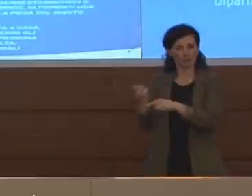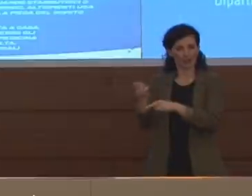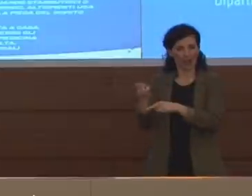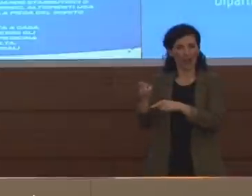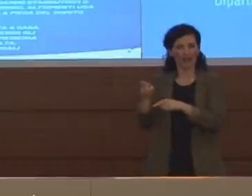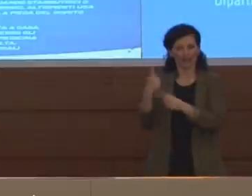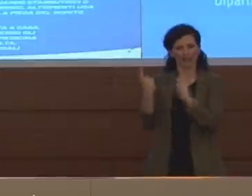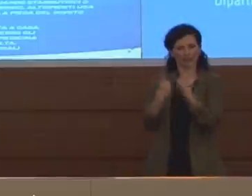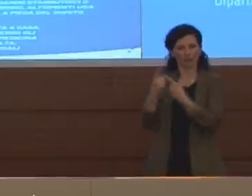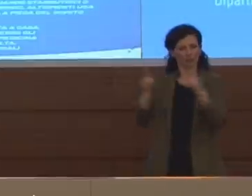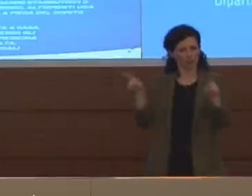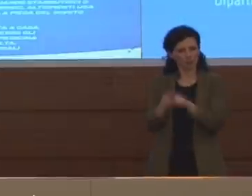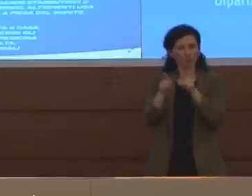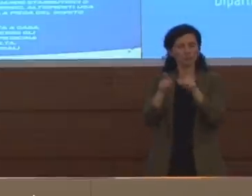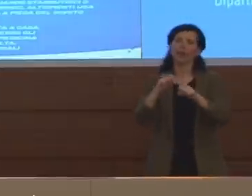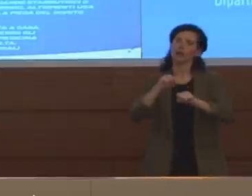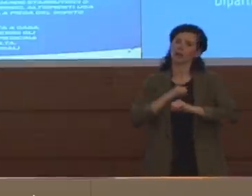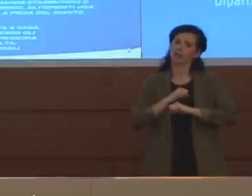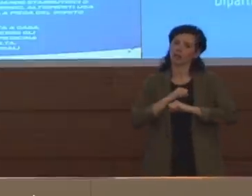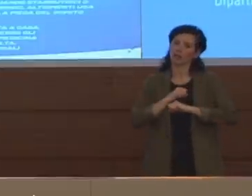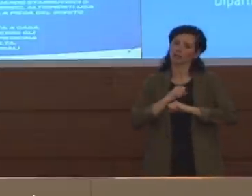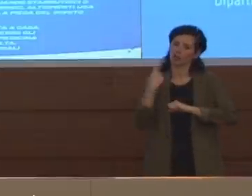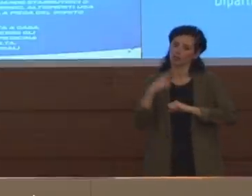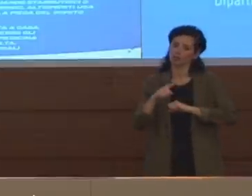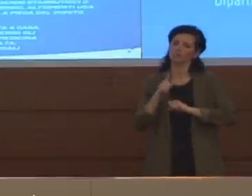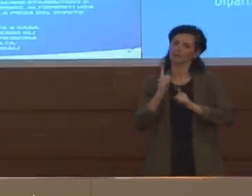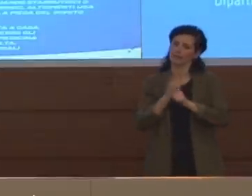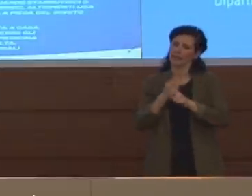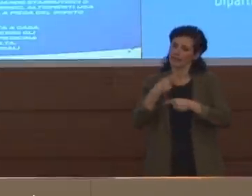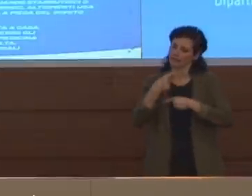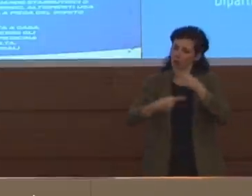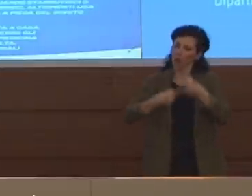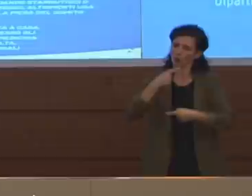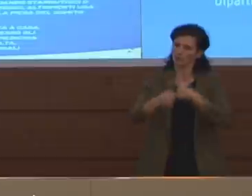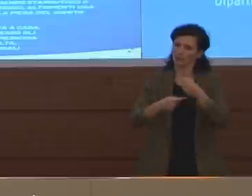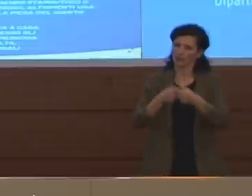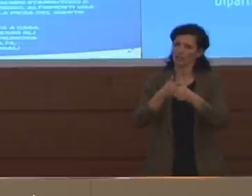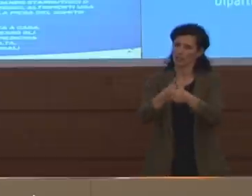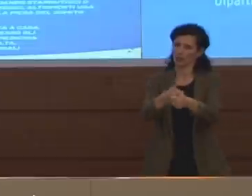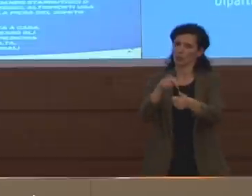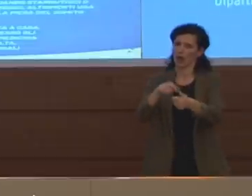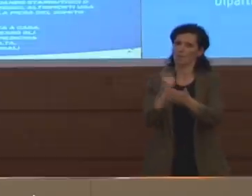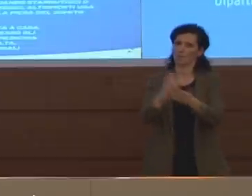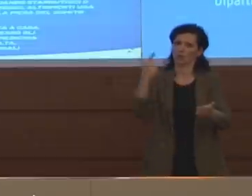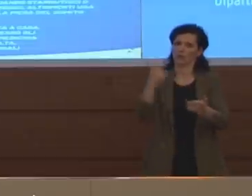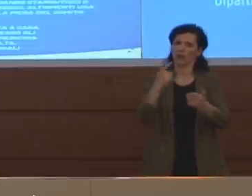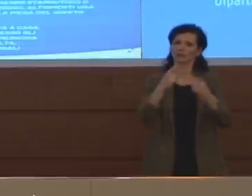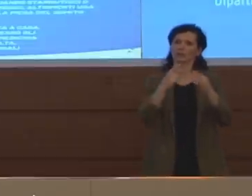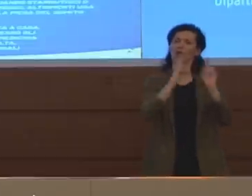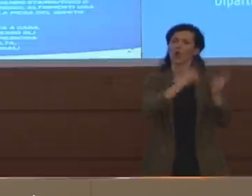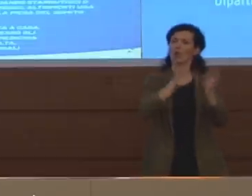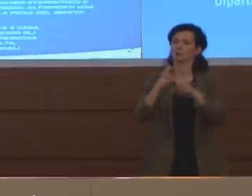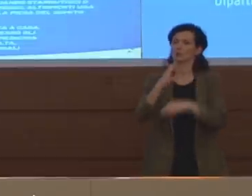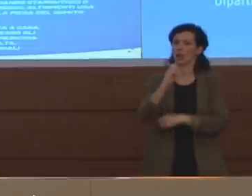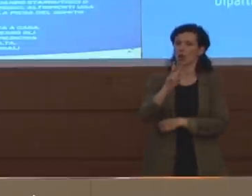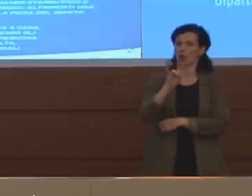uno dei modelli da portare avanti. Ma su questo lascerei la parola al Professore.